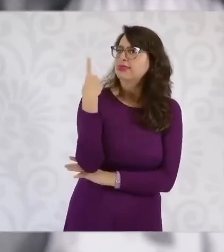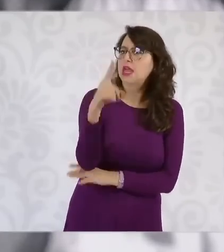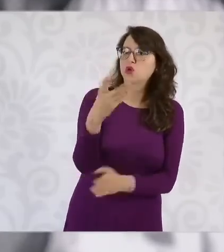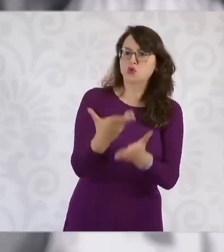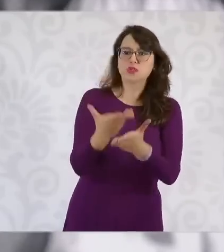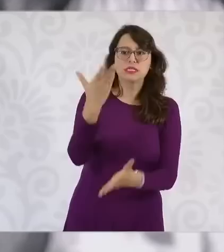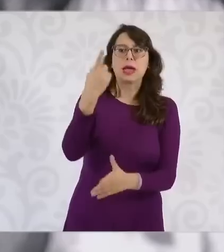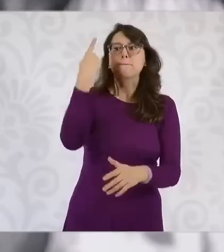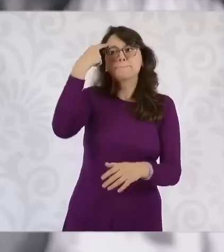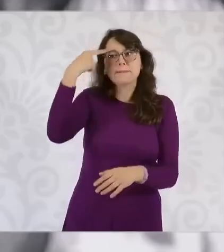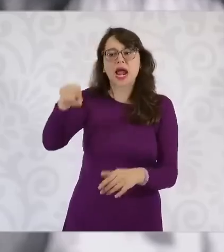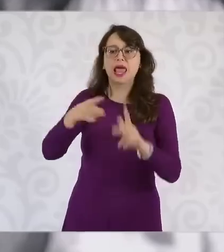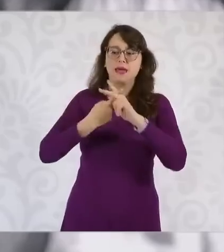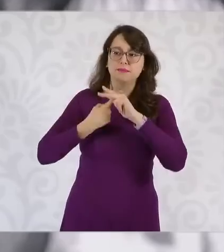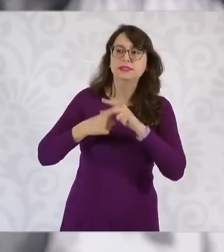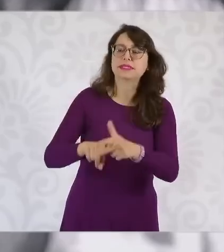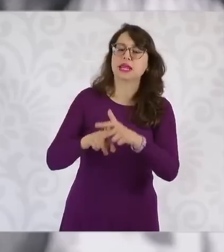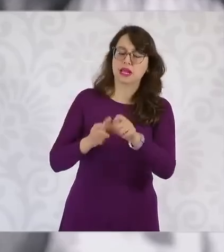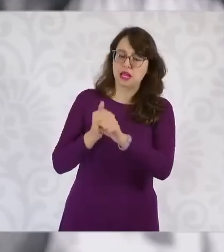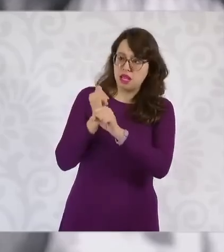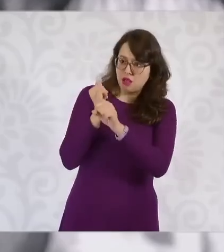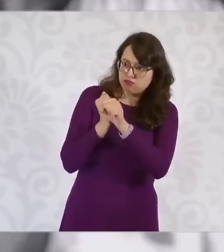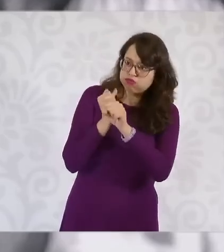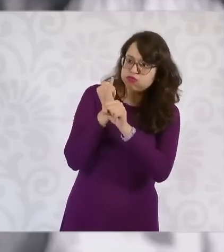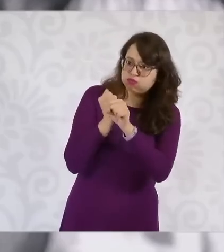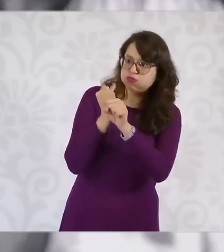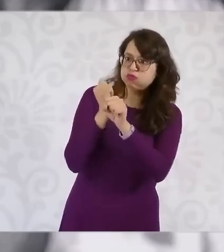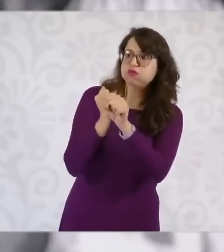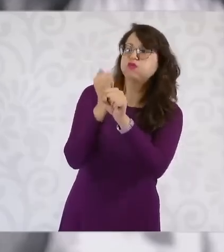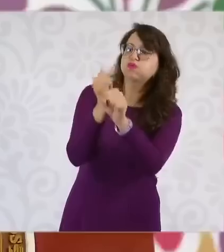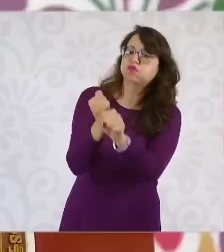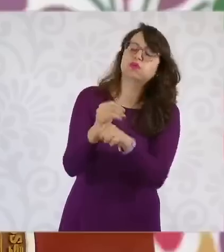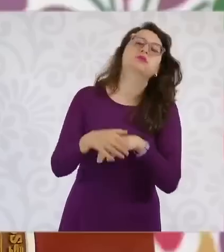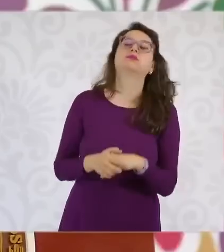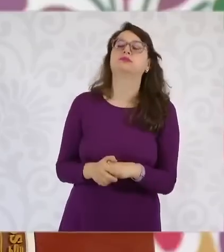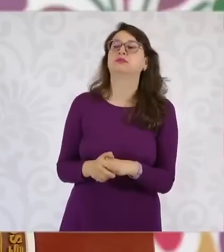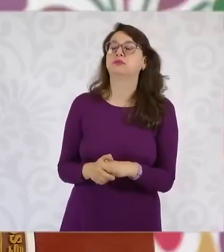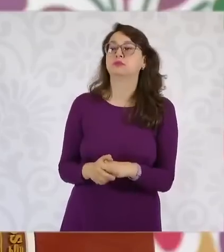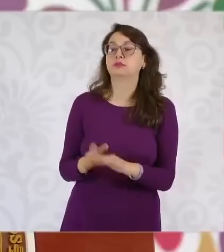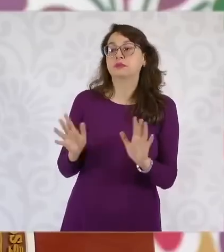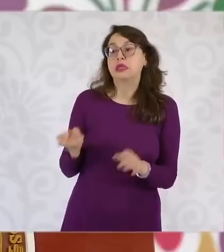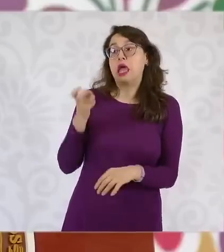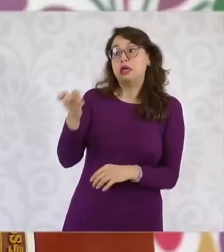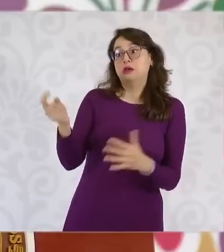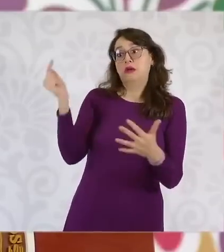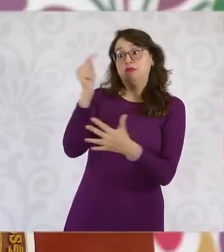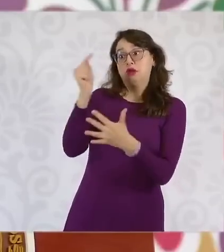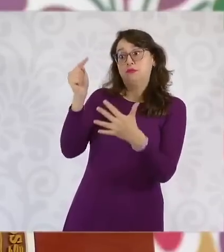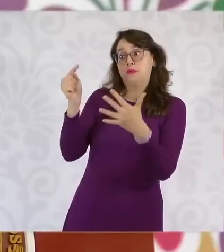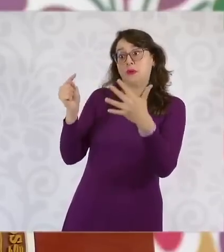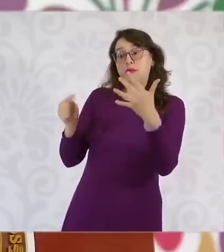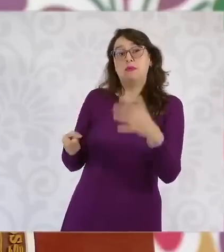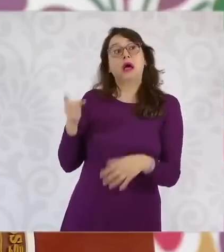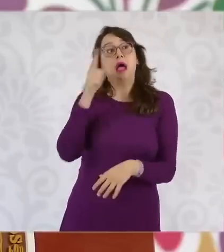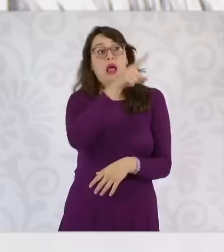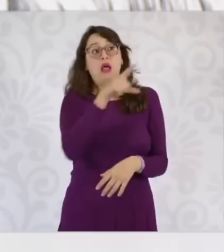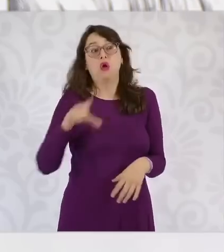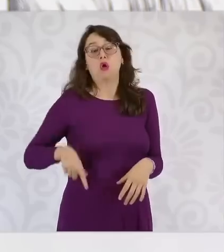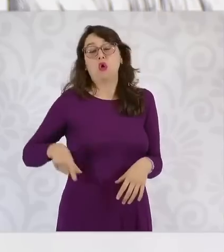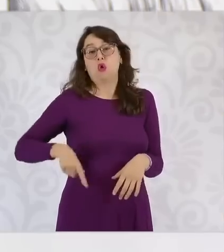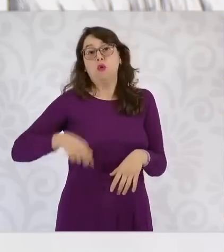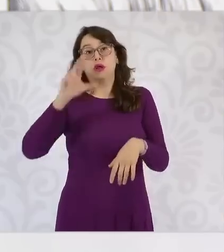investigado lo que sabemos es que el Gobernador aclaró todos los temas que tú estás planteando sui